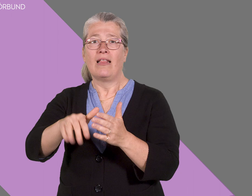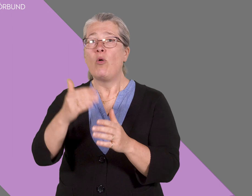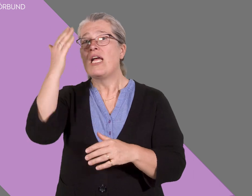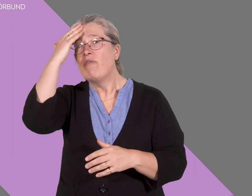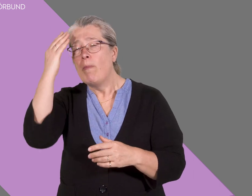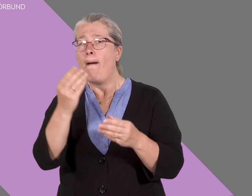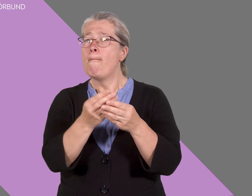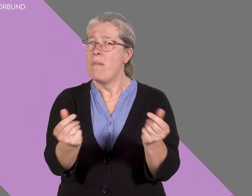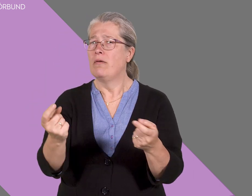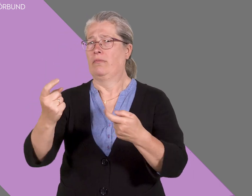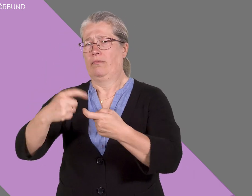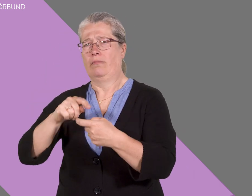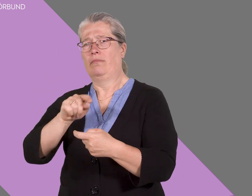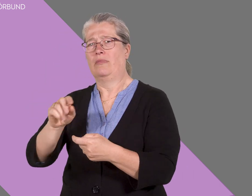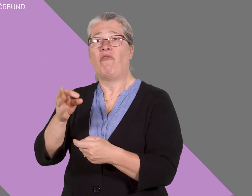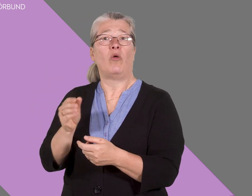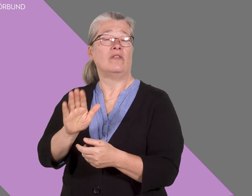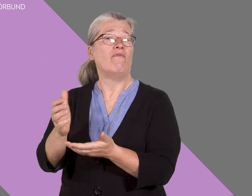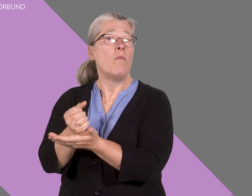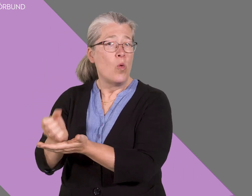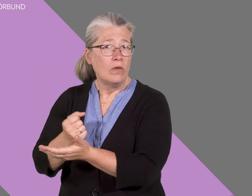om FPA-förmåner lättare än förut.